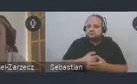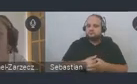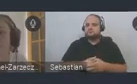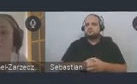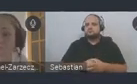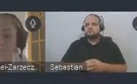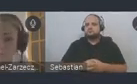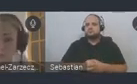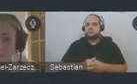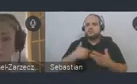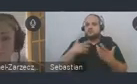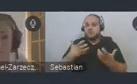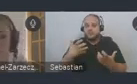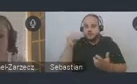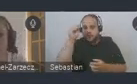Albo "Chciałabym się nauczyć..."